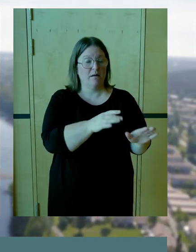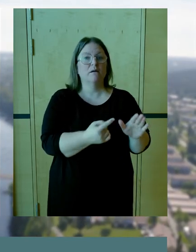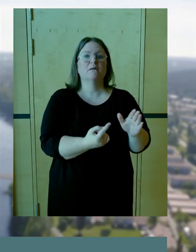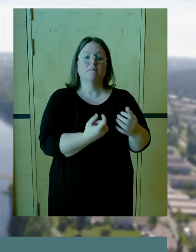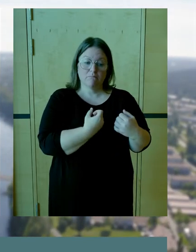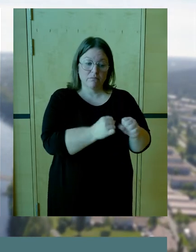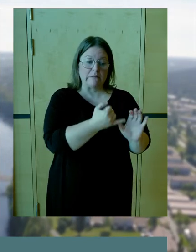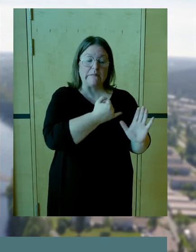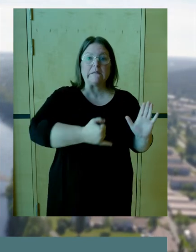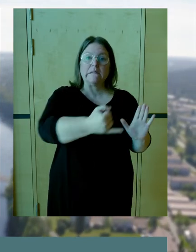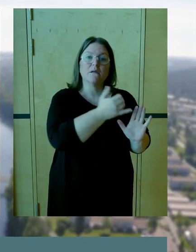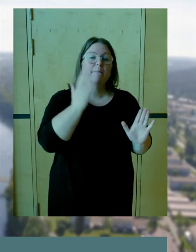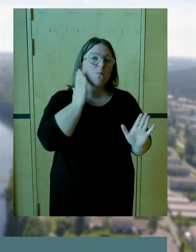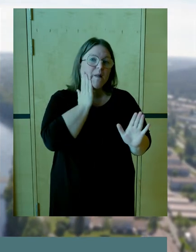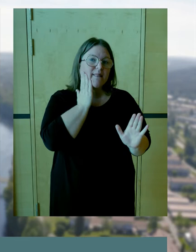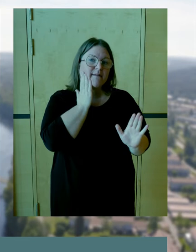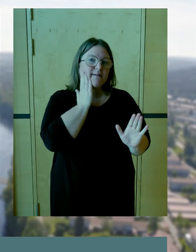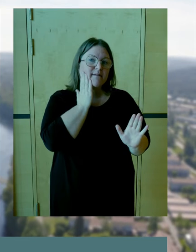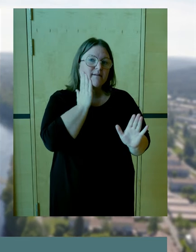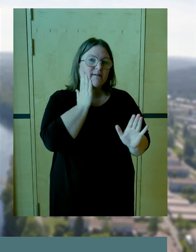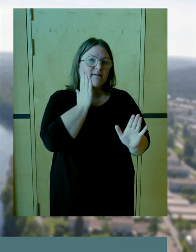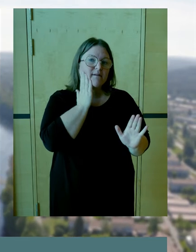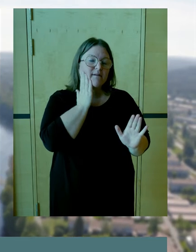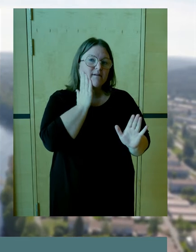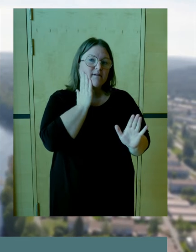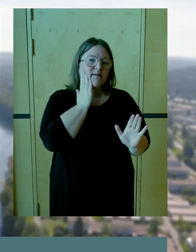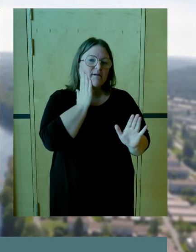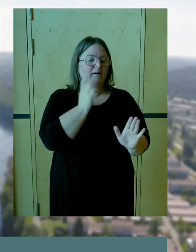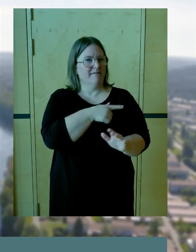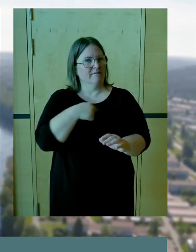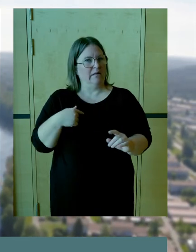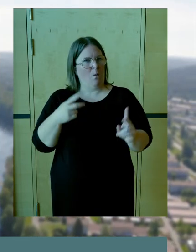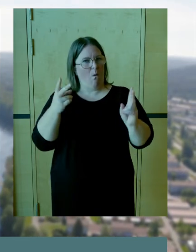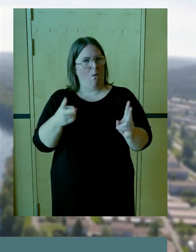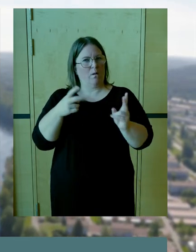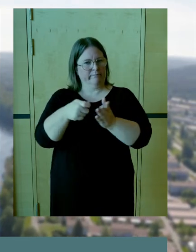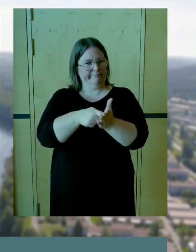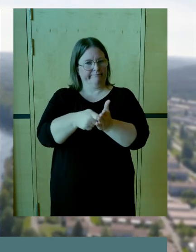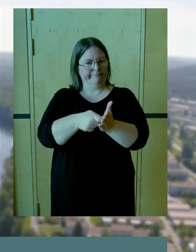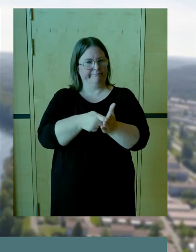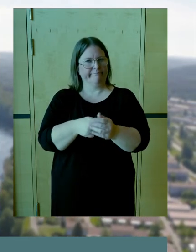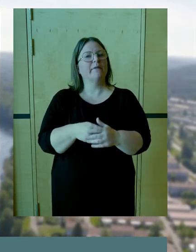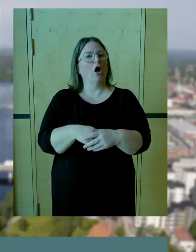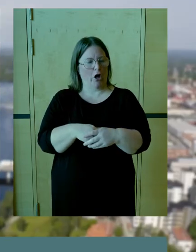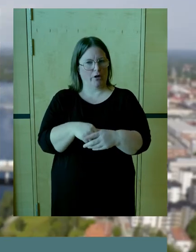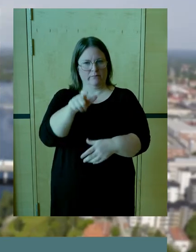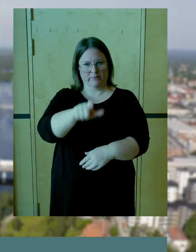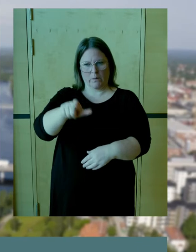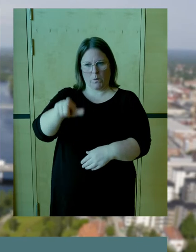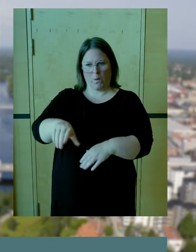Sen kan vi också räkna med att väldigt många som har blivit biståndsbedömda för Vård och omsorgsboende